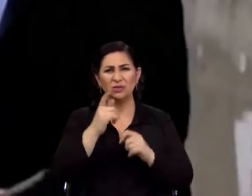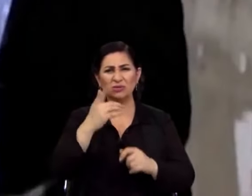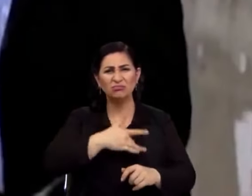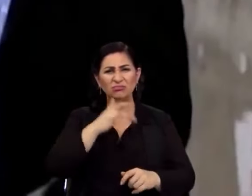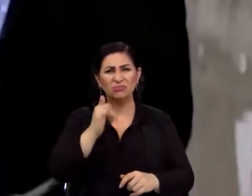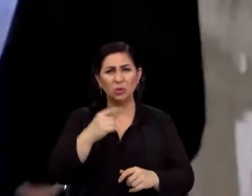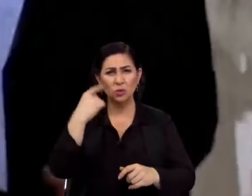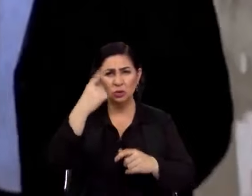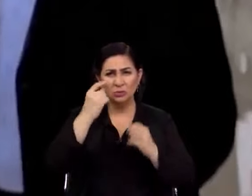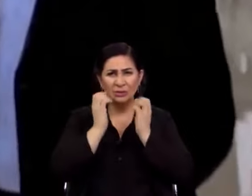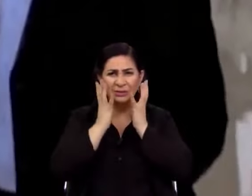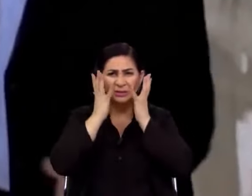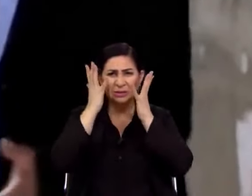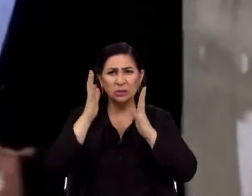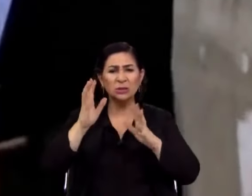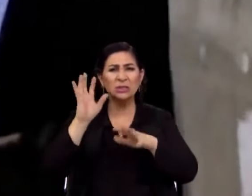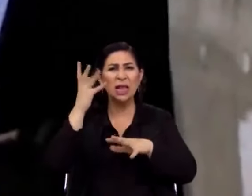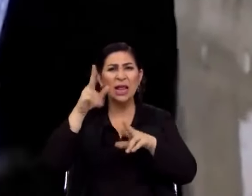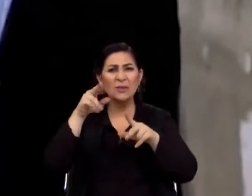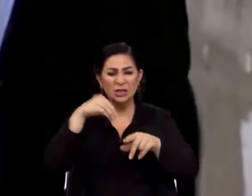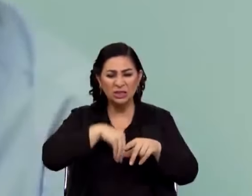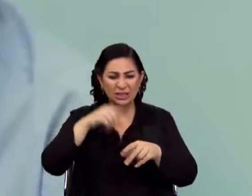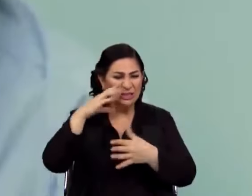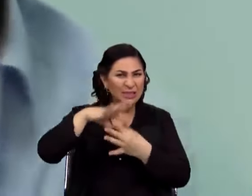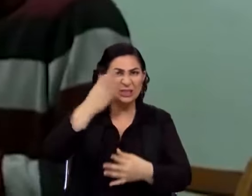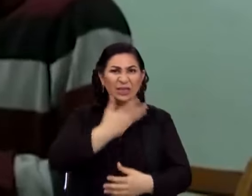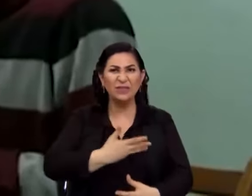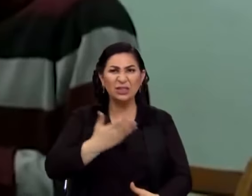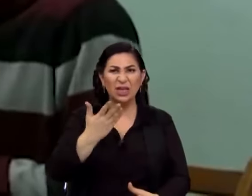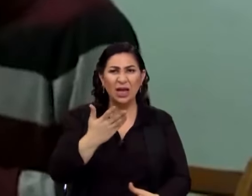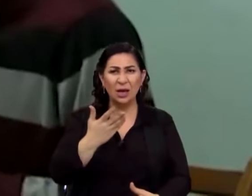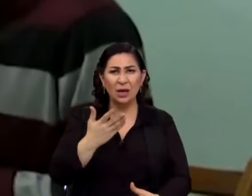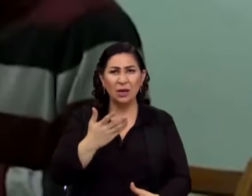düştün ellere bile gözüken içimdeki insan sevgisine dağıtma lan sarısını